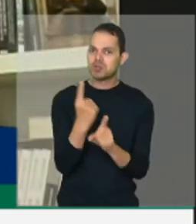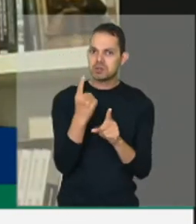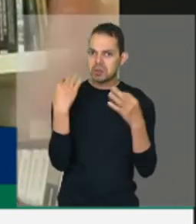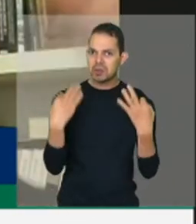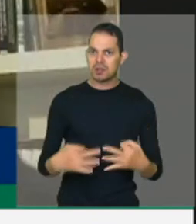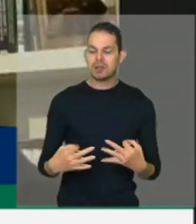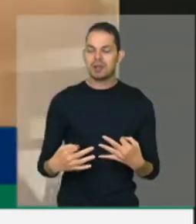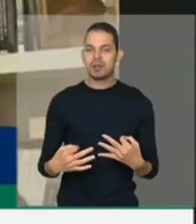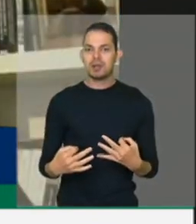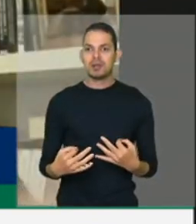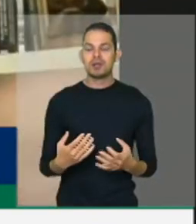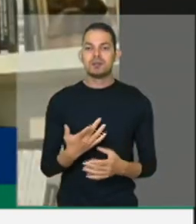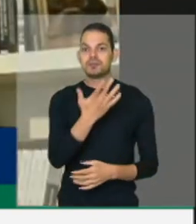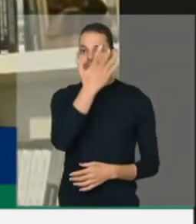APARECER... QUEM FICA DE FORMA